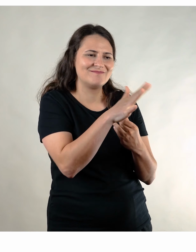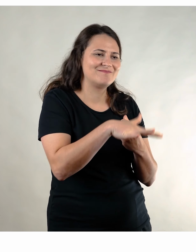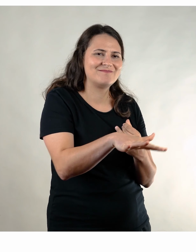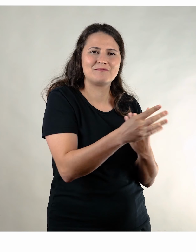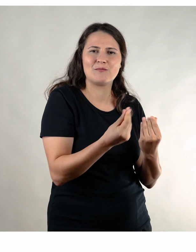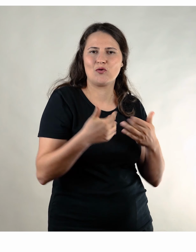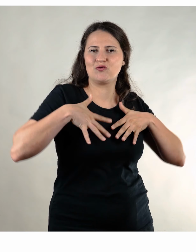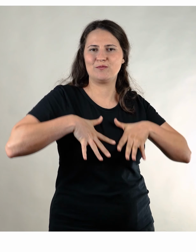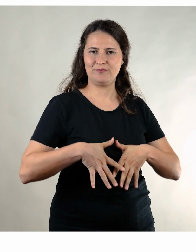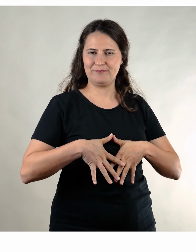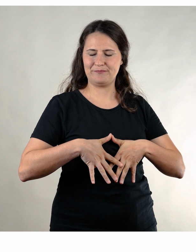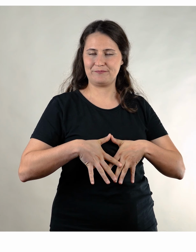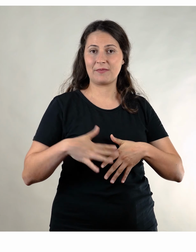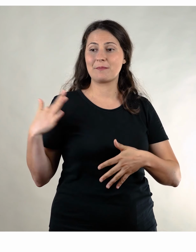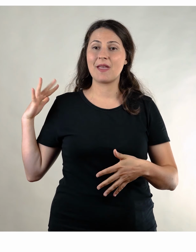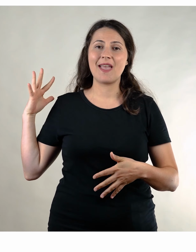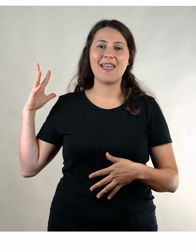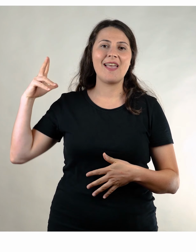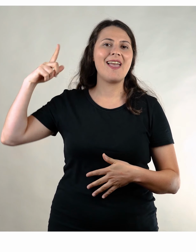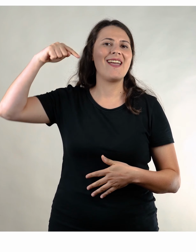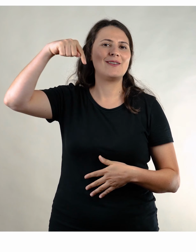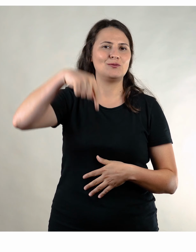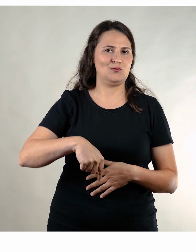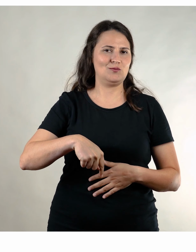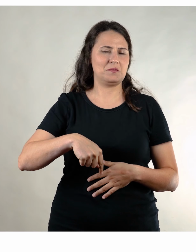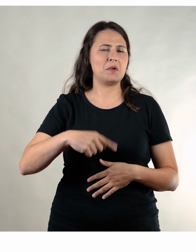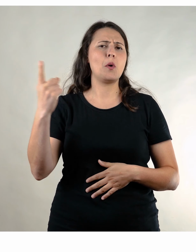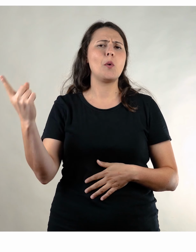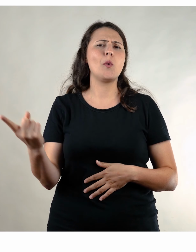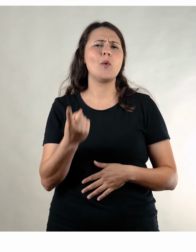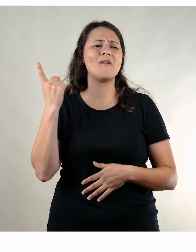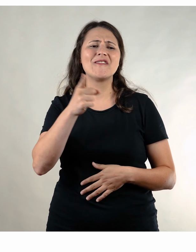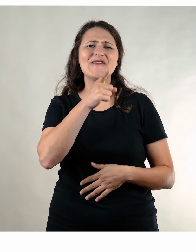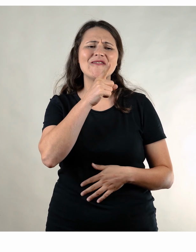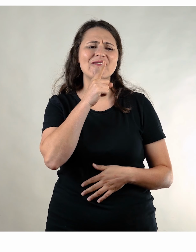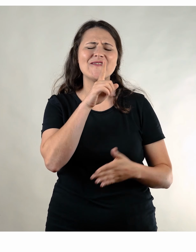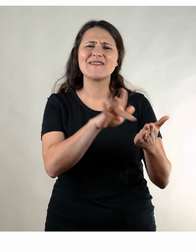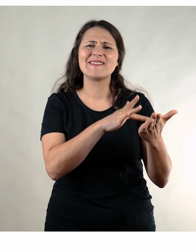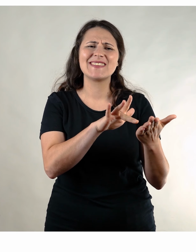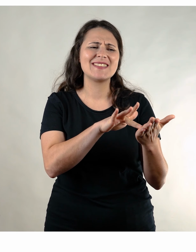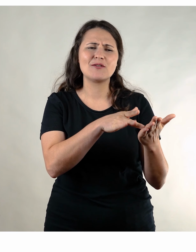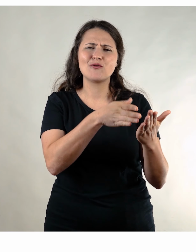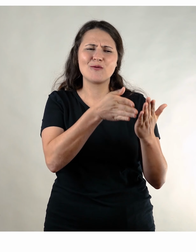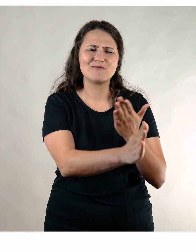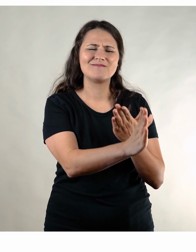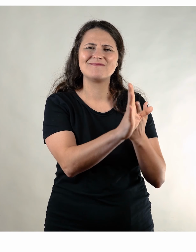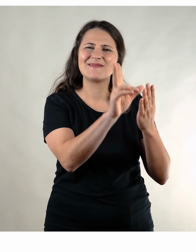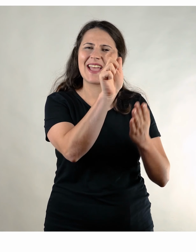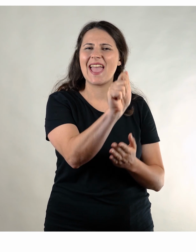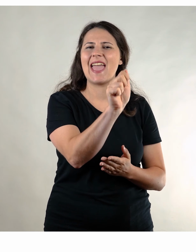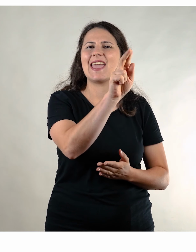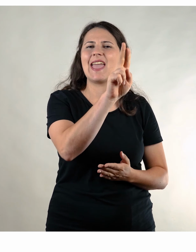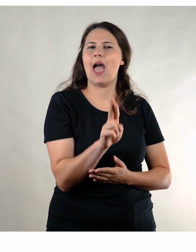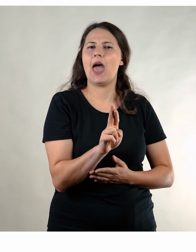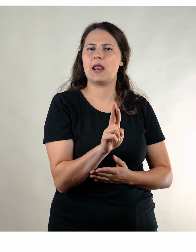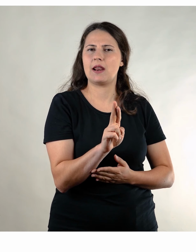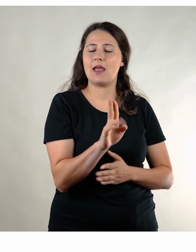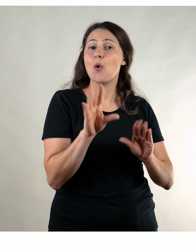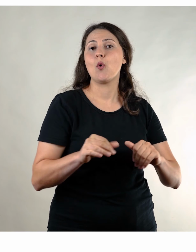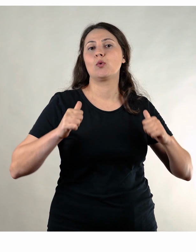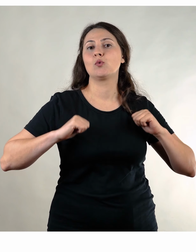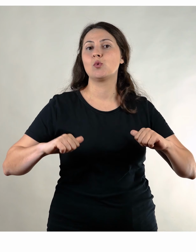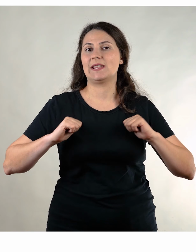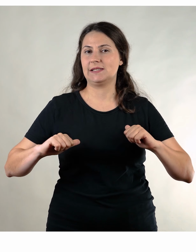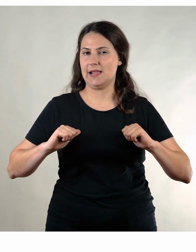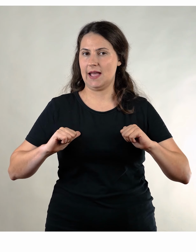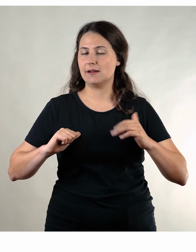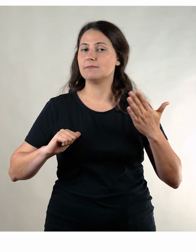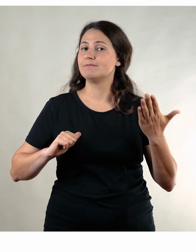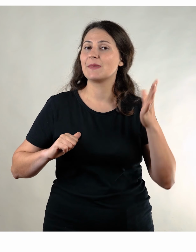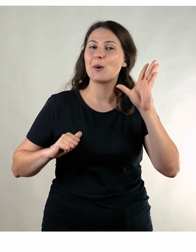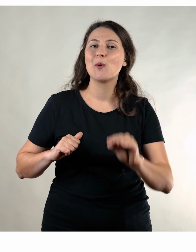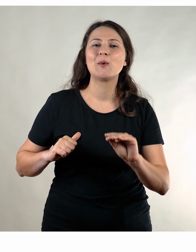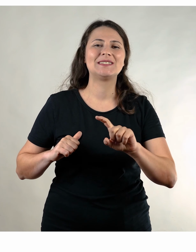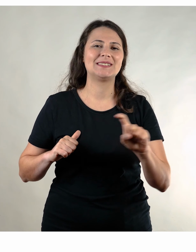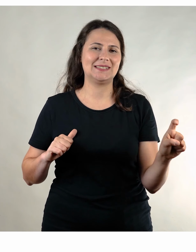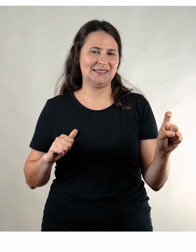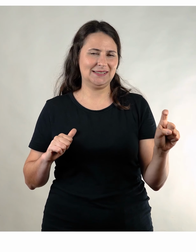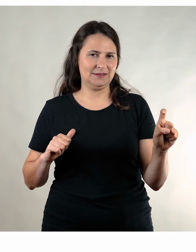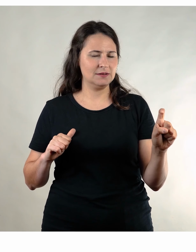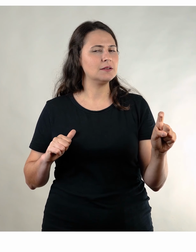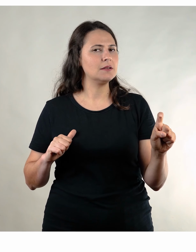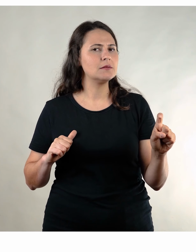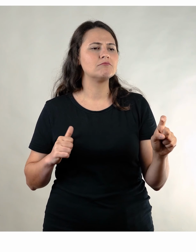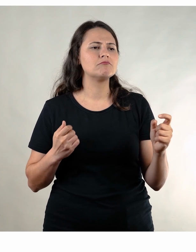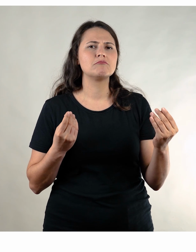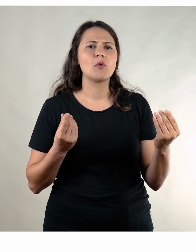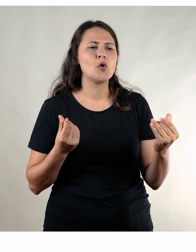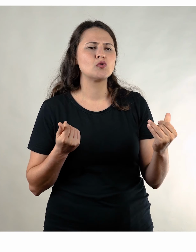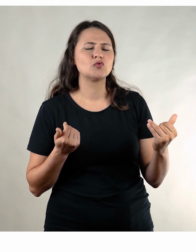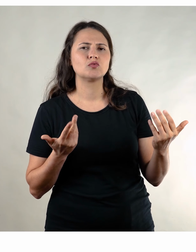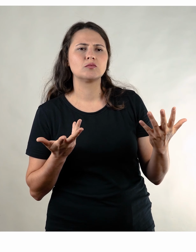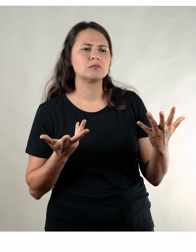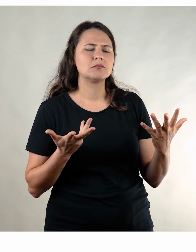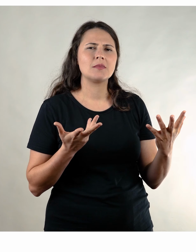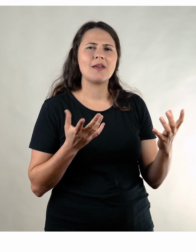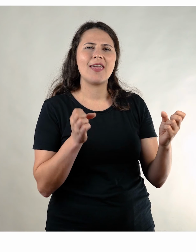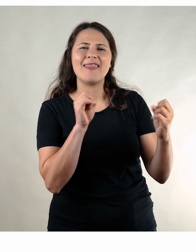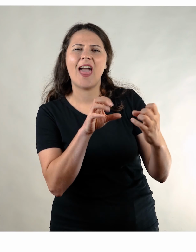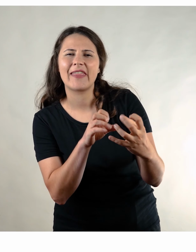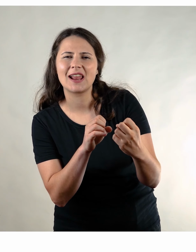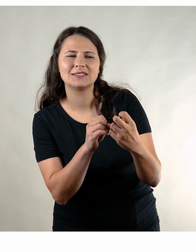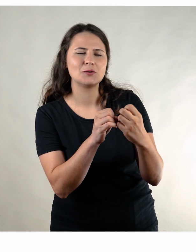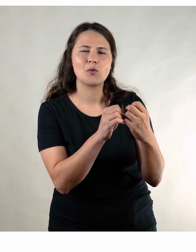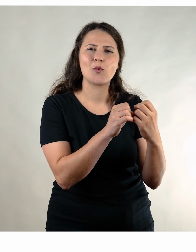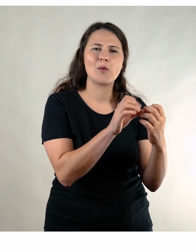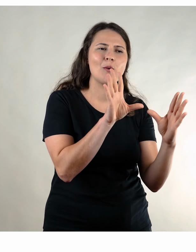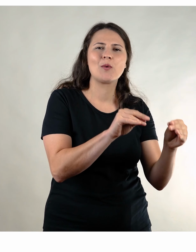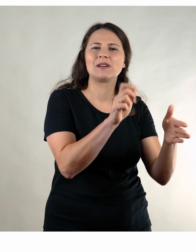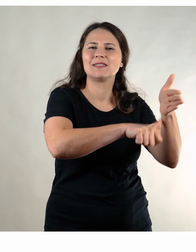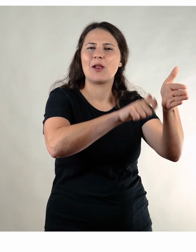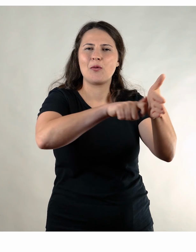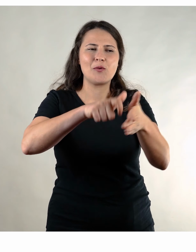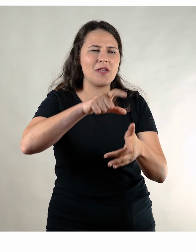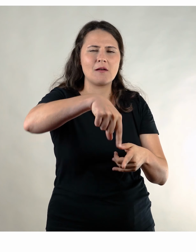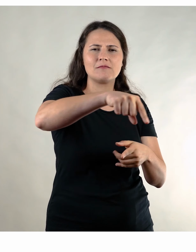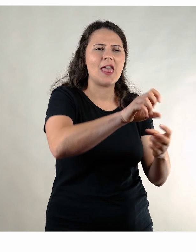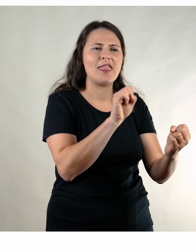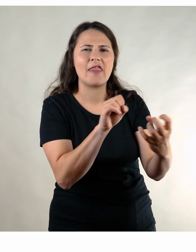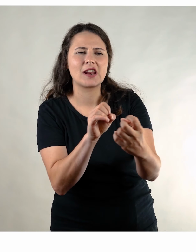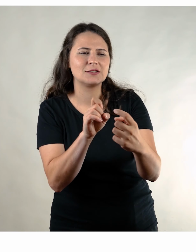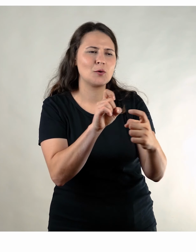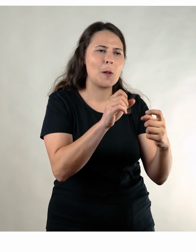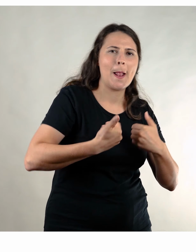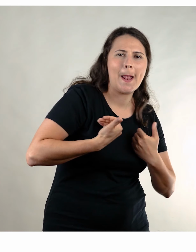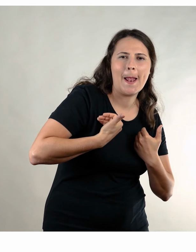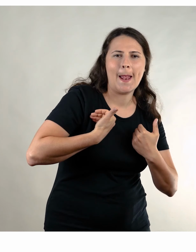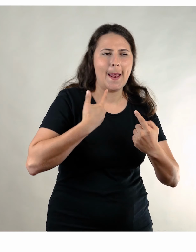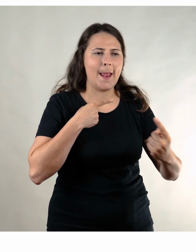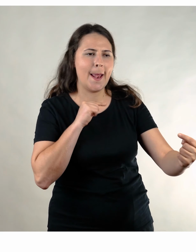Μέχρι σήμερα, η πιο κοινή χρήση της επαυξημένης πραγματικότητας στην τουριστική βιομηχανία, αφορούσε στην εισαγωγή διαδραστικών στοιχείων στα ξενοδοχεία.